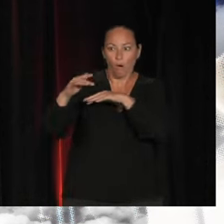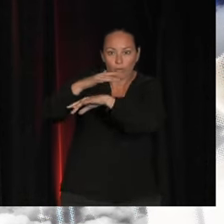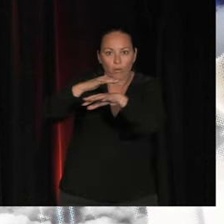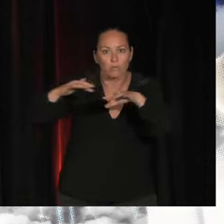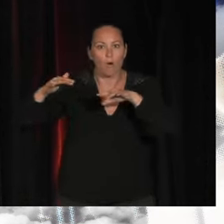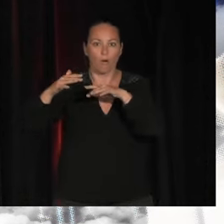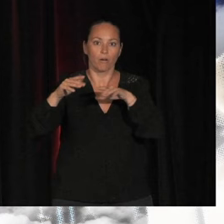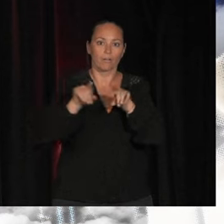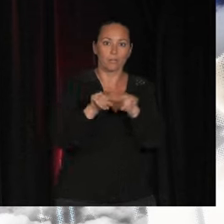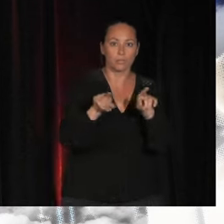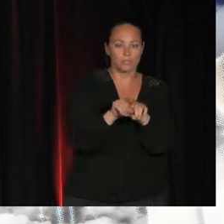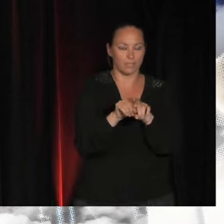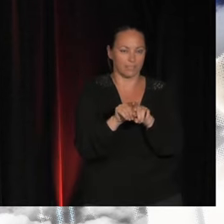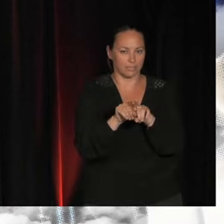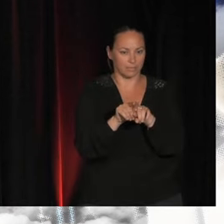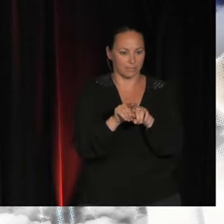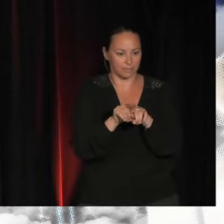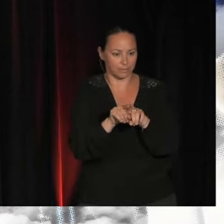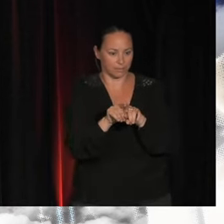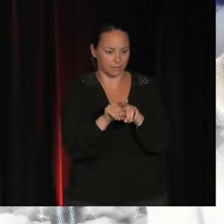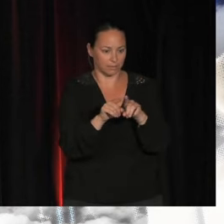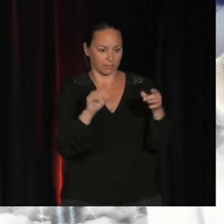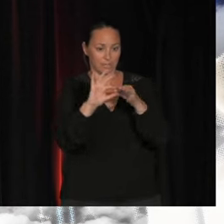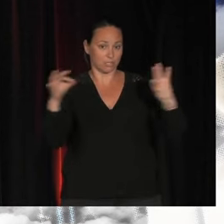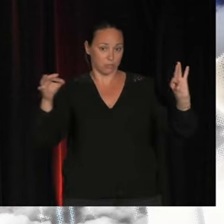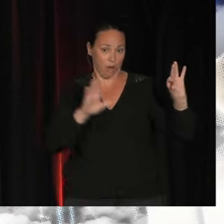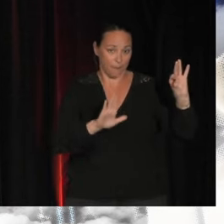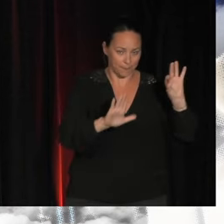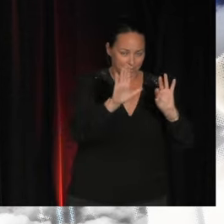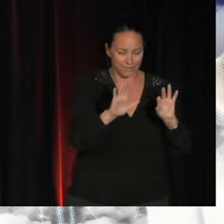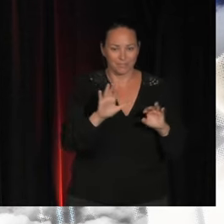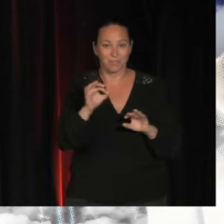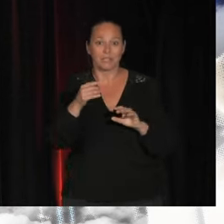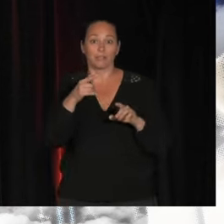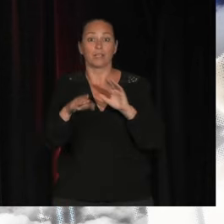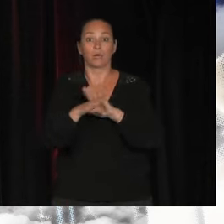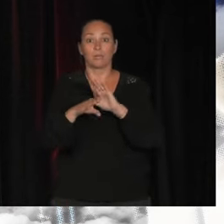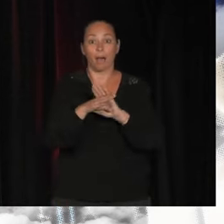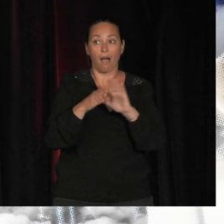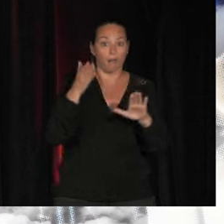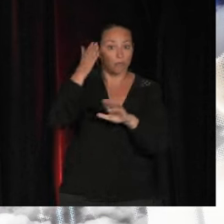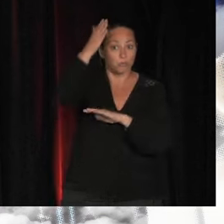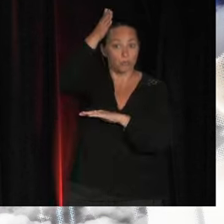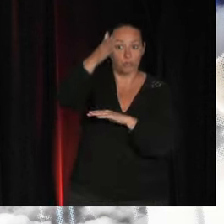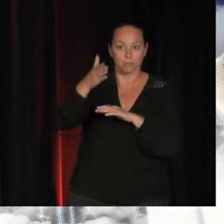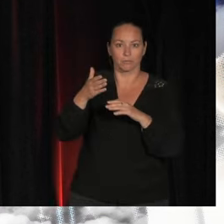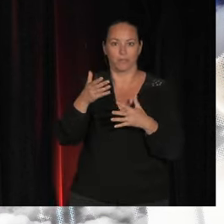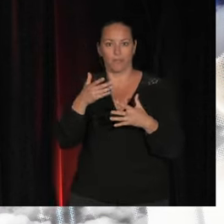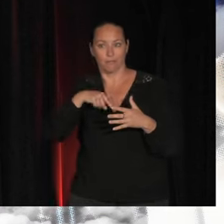Oui, ils ont eu un… Leur espèce de credo qu'ils ont mis en place très tôt dans la création de l'univers, c'était un futur pour lequel on avait envie de se battre